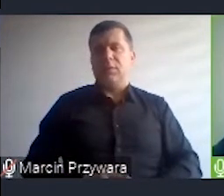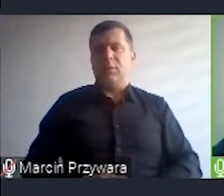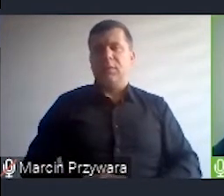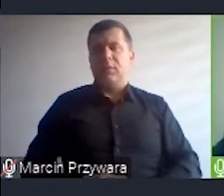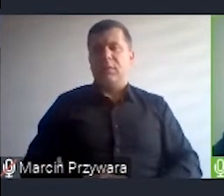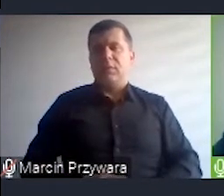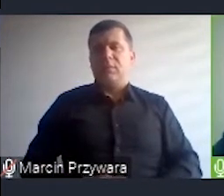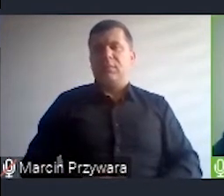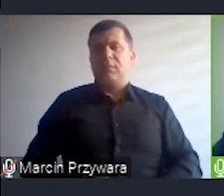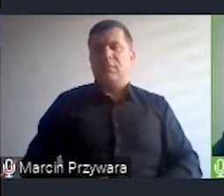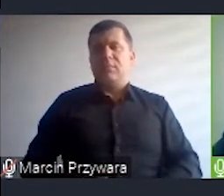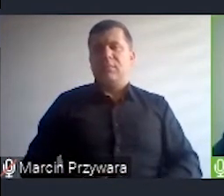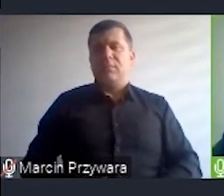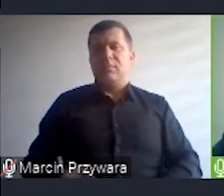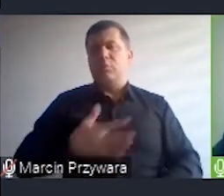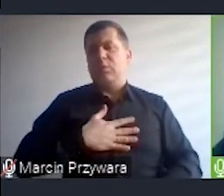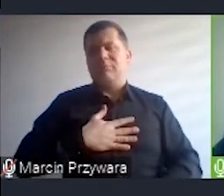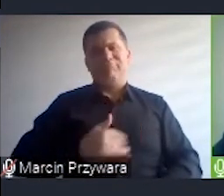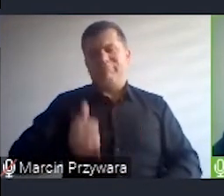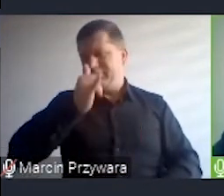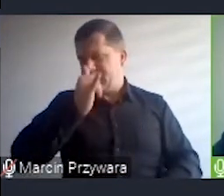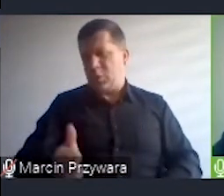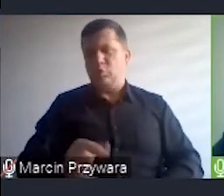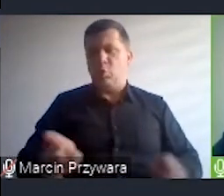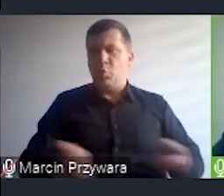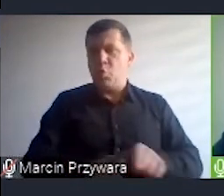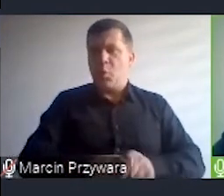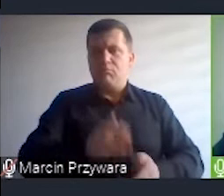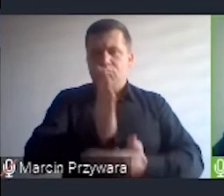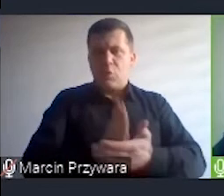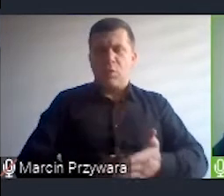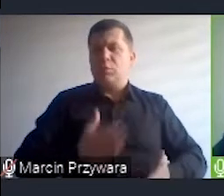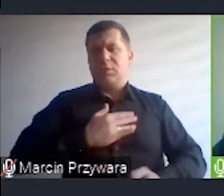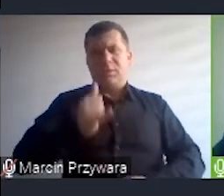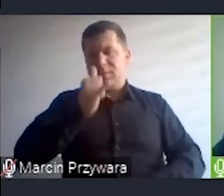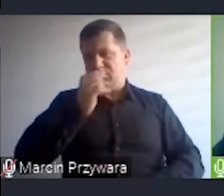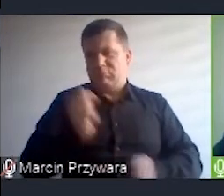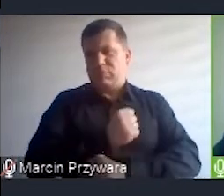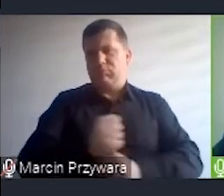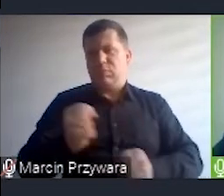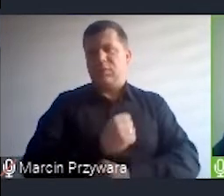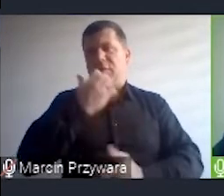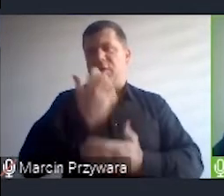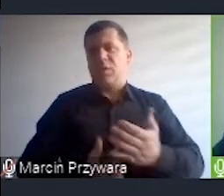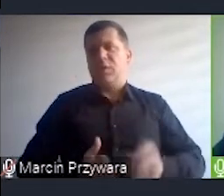ponieważ jest to niemożliwe takie równe rozlicznie czy równe wykorzystywanie będzie niemożliwe.